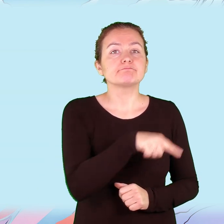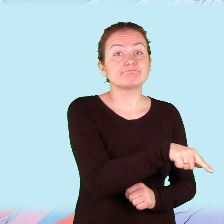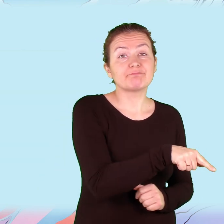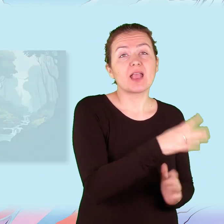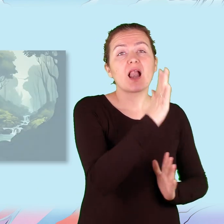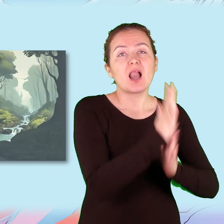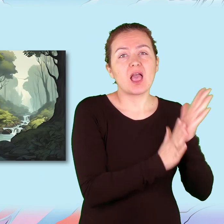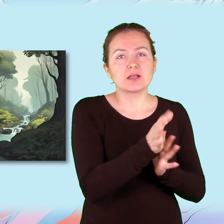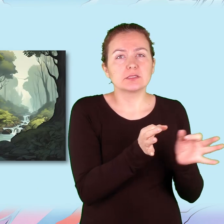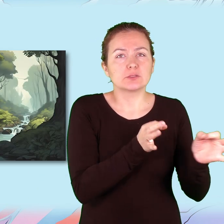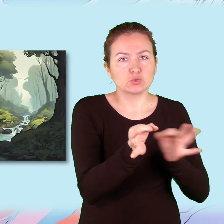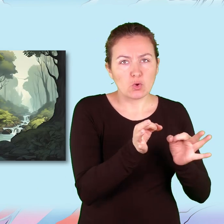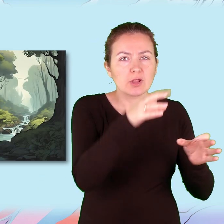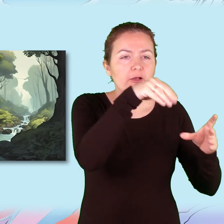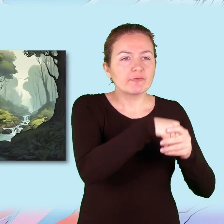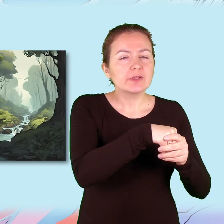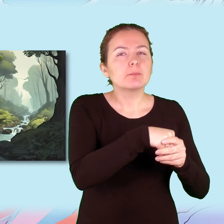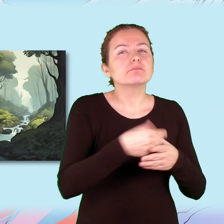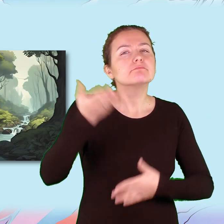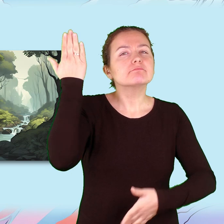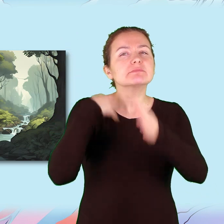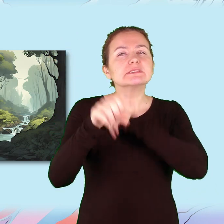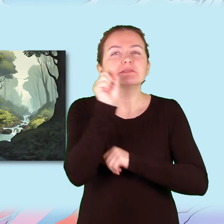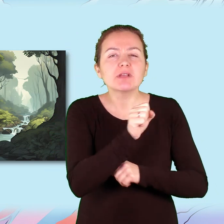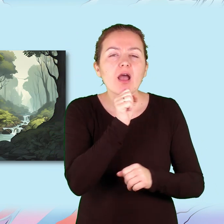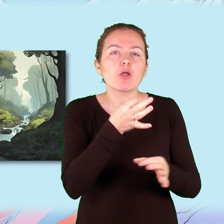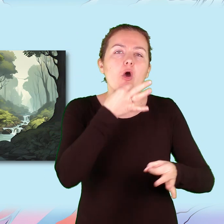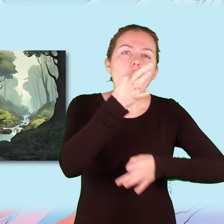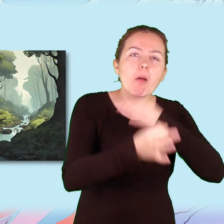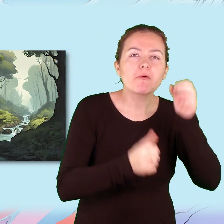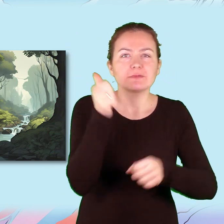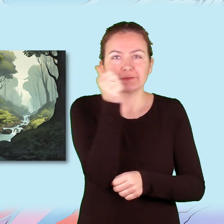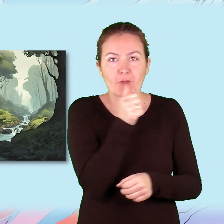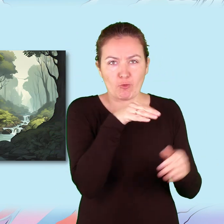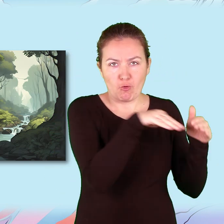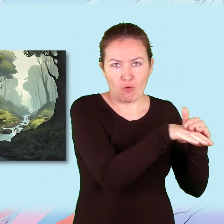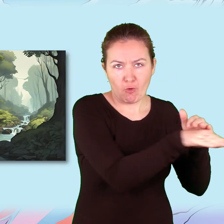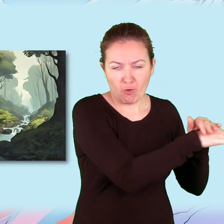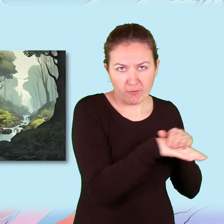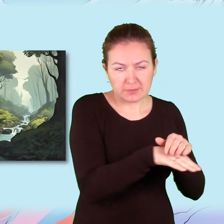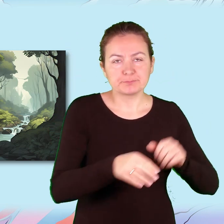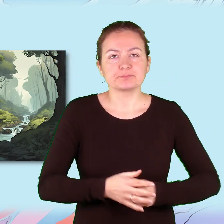• Las Historii – skrywa dawne opowieści i sekrety.